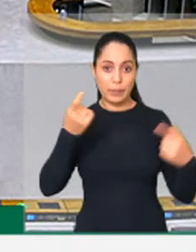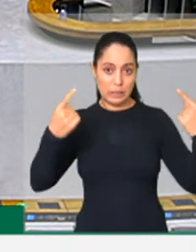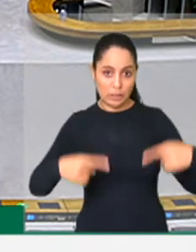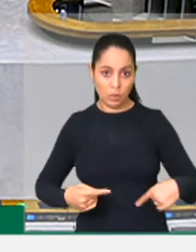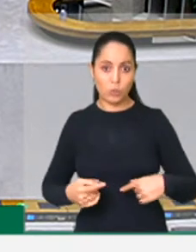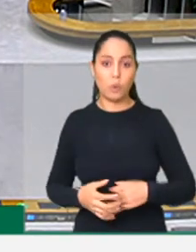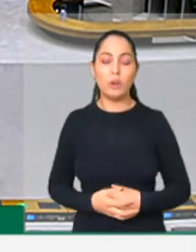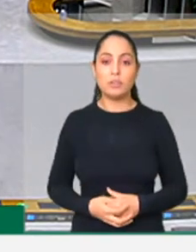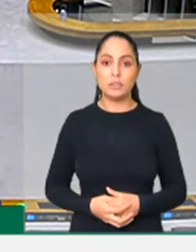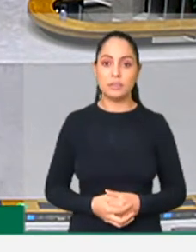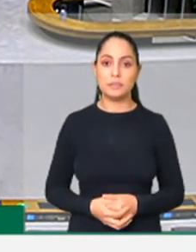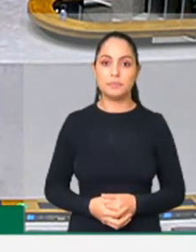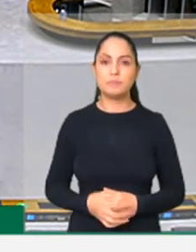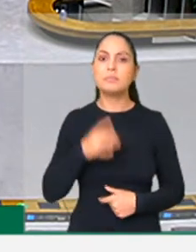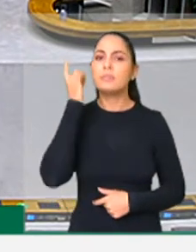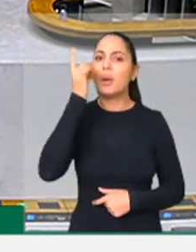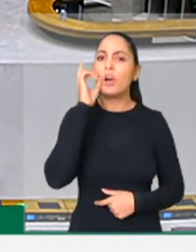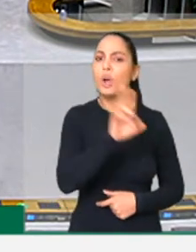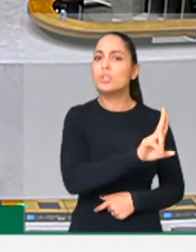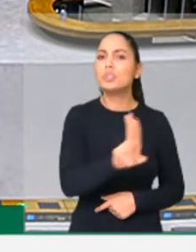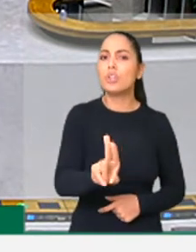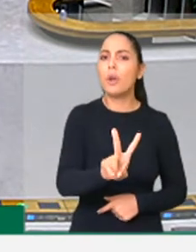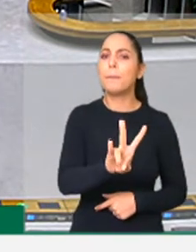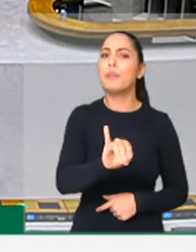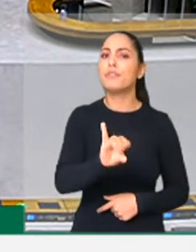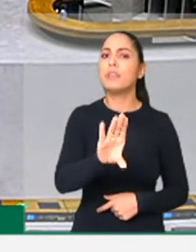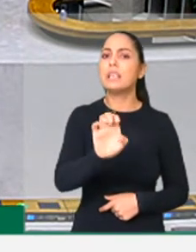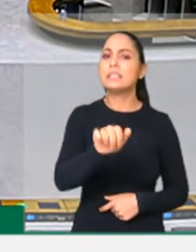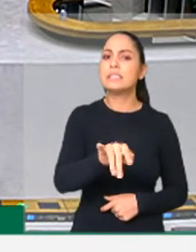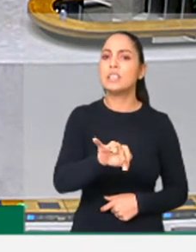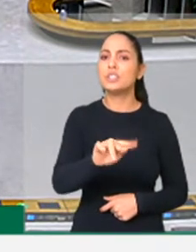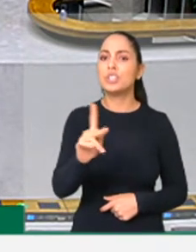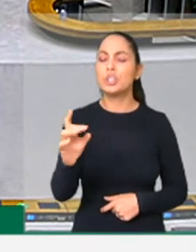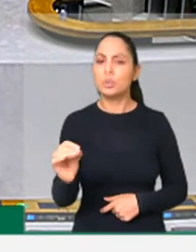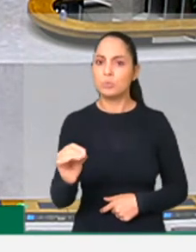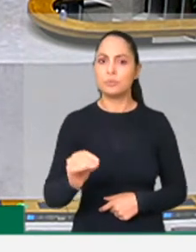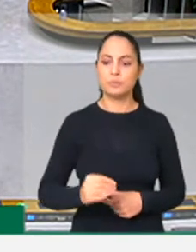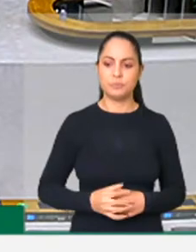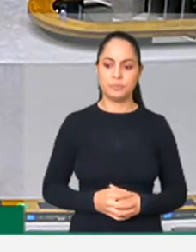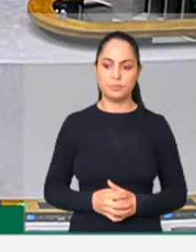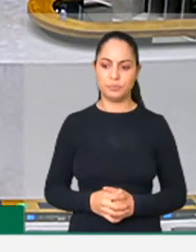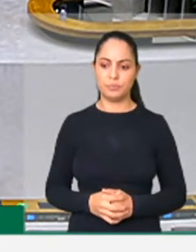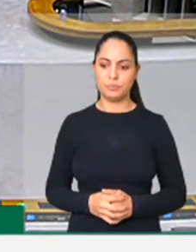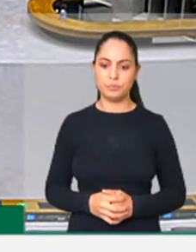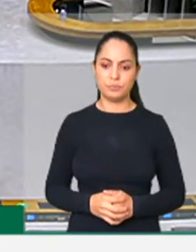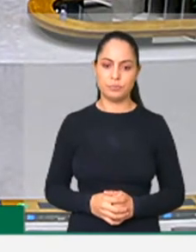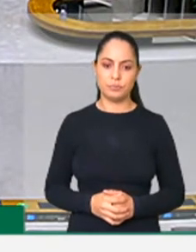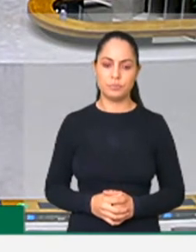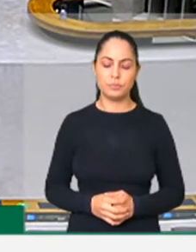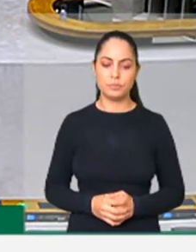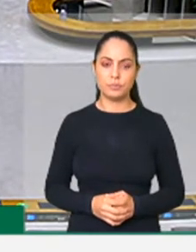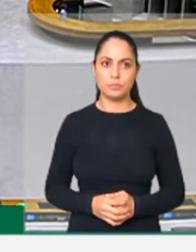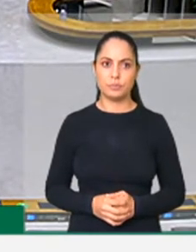DEBÊNTURES COM O FUNDO DE INVESTIMENTO DA AMAZÔNIA FINAM E O FUNDO DE INVESTIMENTO DO NORDESTE, FINOR.